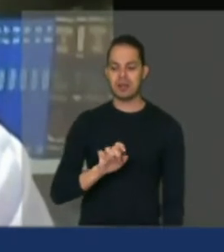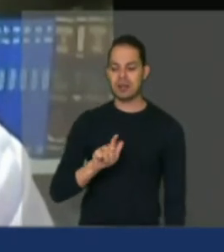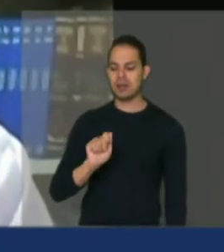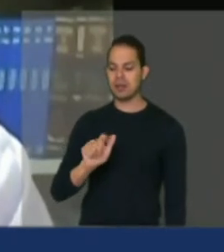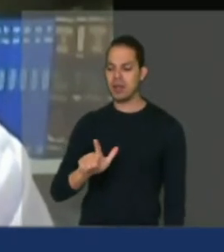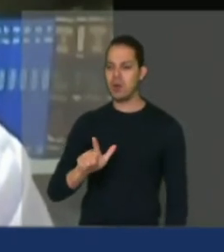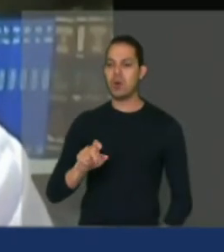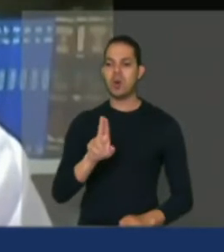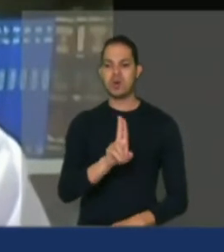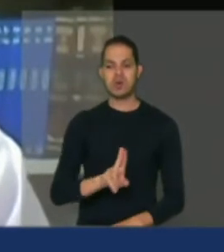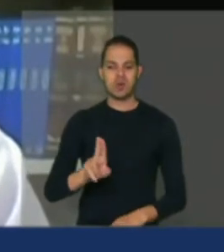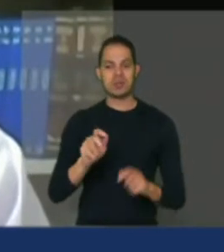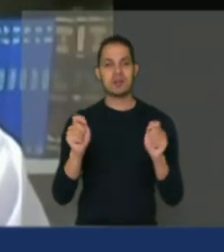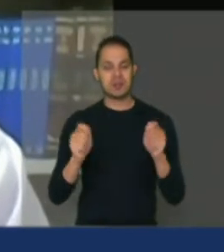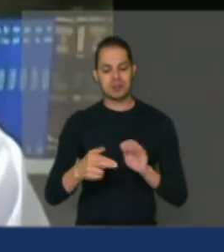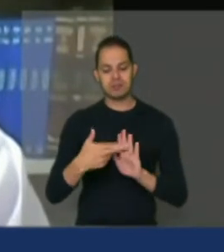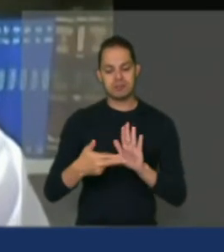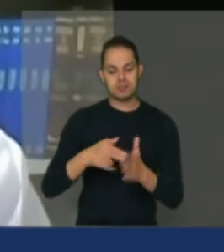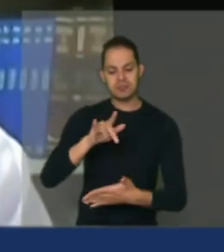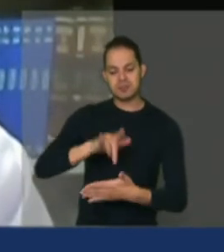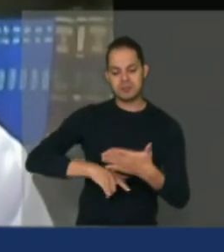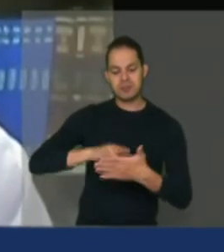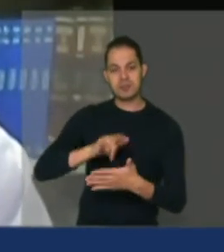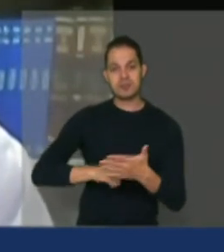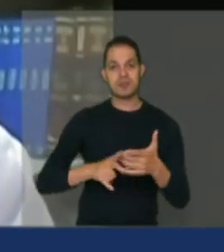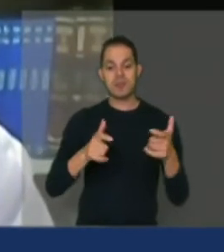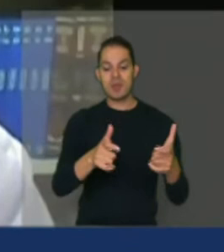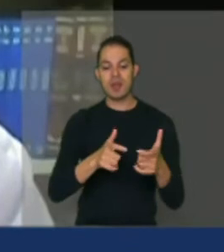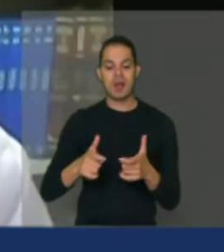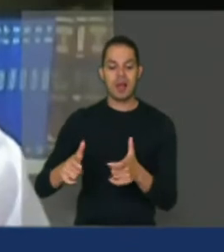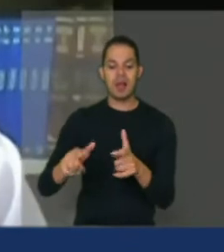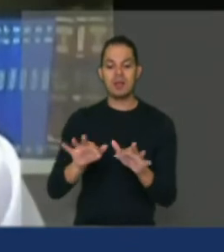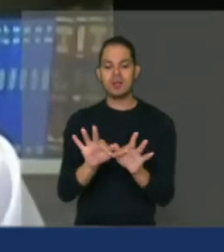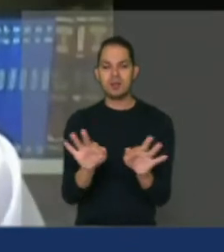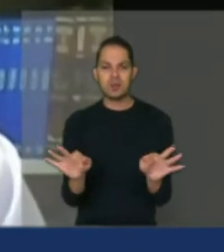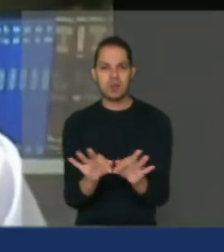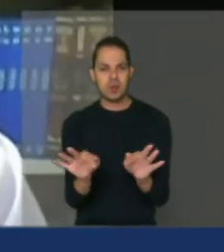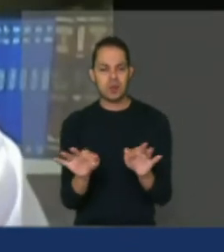VOCÊ REGULARIZAR AS TERRAS DE PEQUENOS AGRICULTORES EM TERRAS DA UNIÃO E FACILITAR A